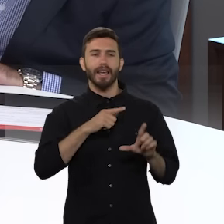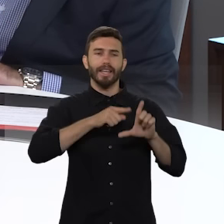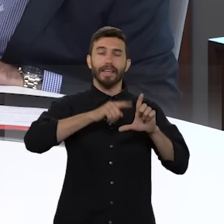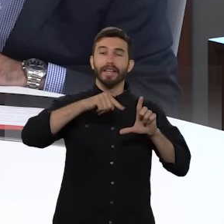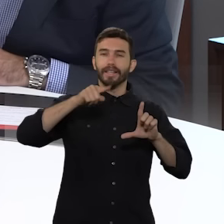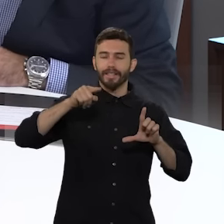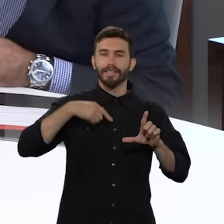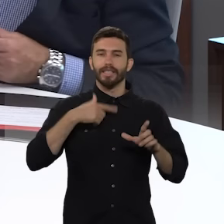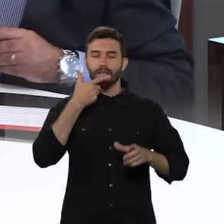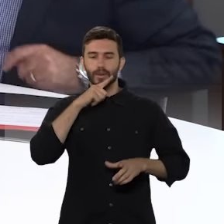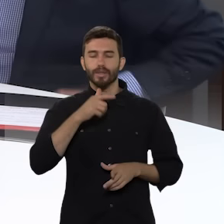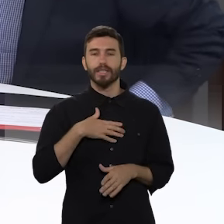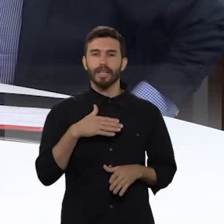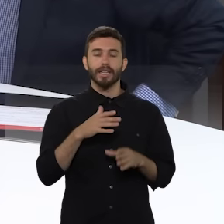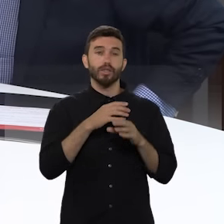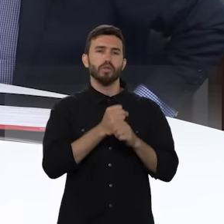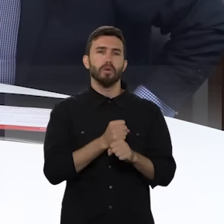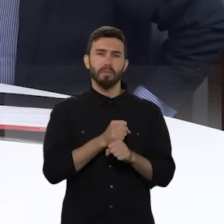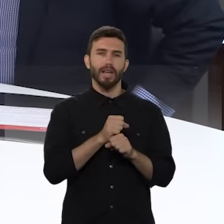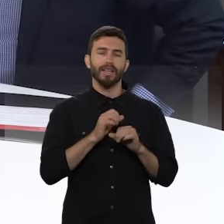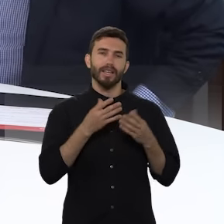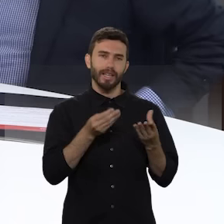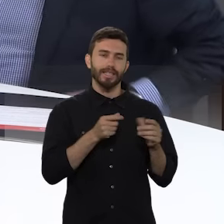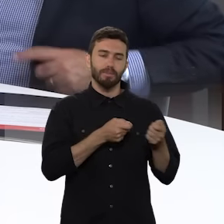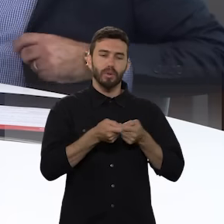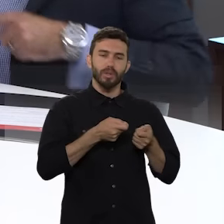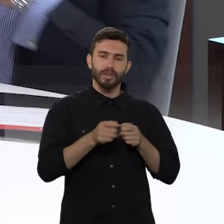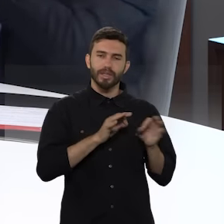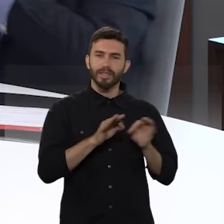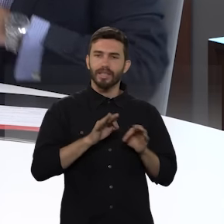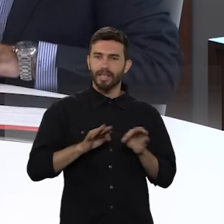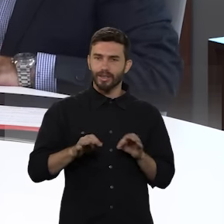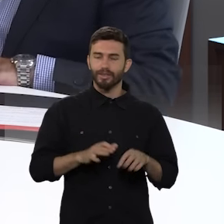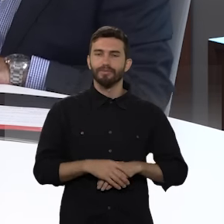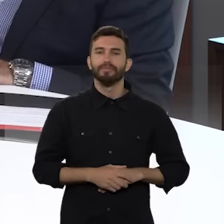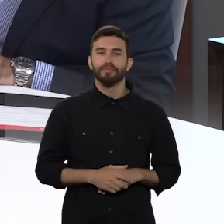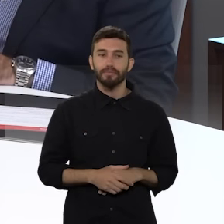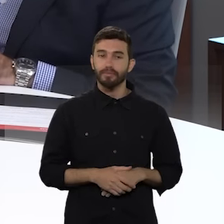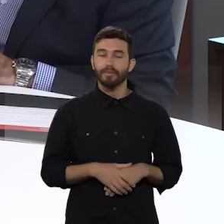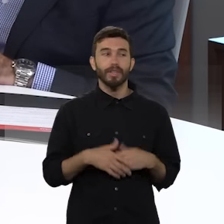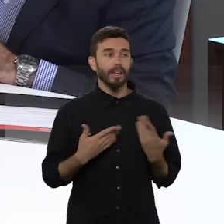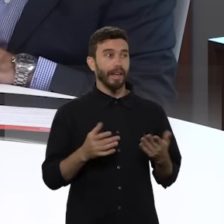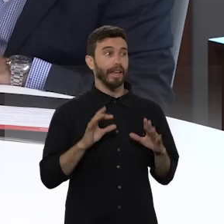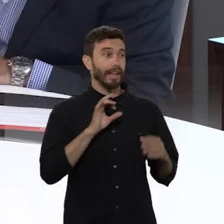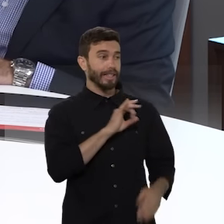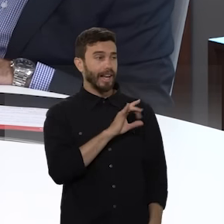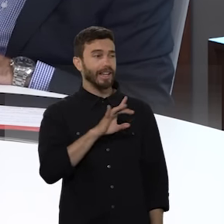Parte dessa cultura está conosco, cada um tem que fazer o seu na sua mudança. Sim, sim. Não é só as empresas, cada um.